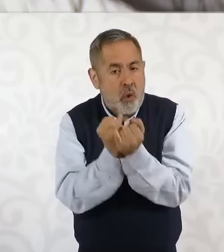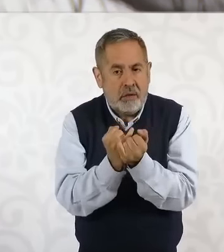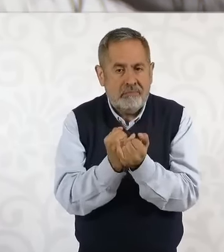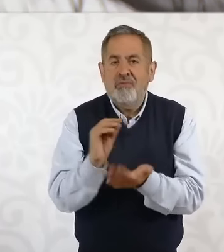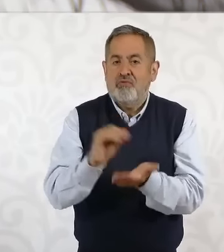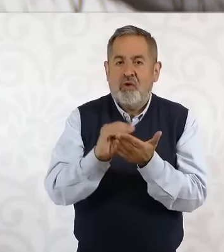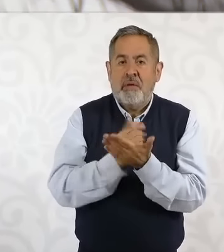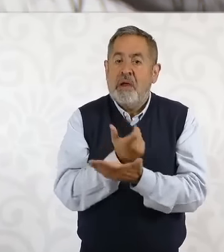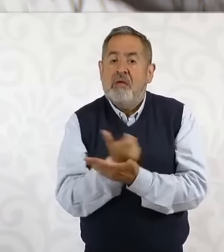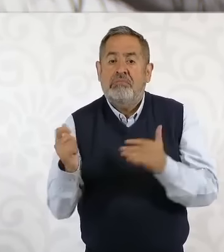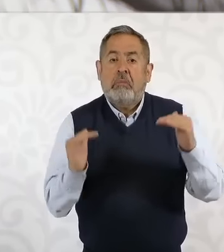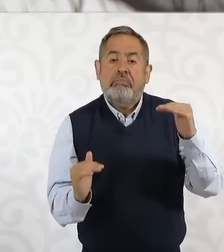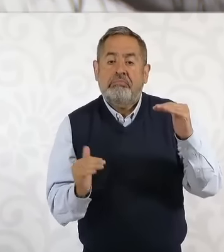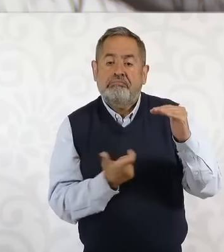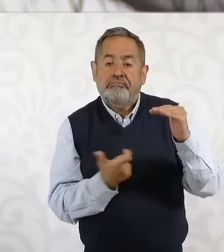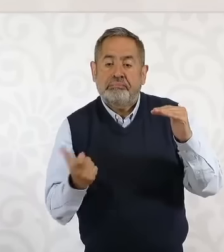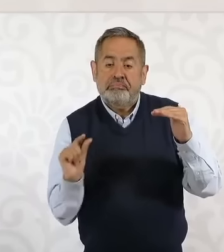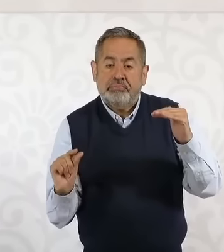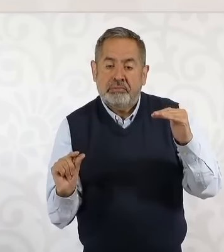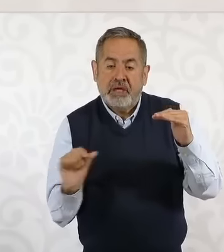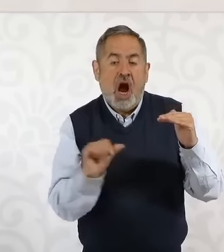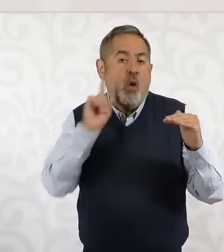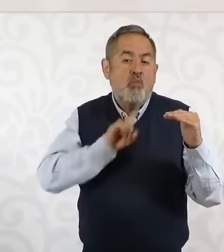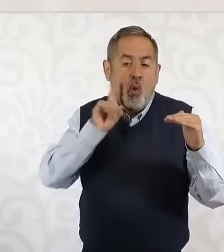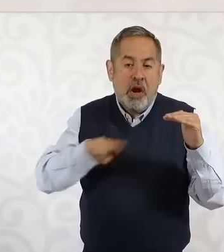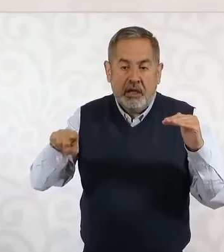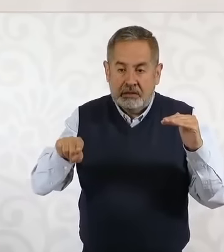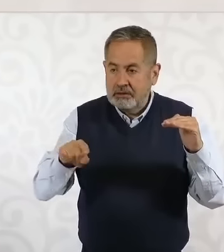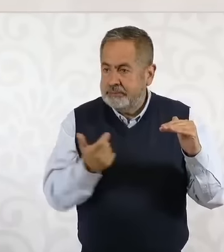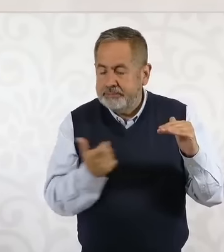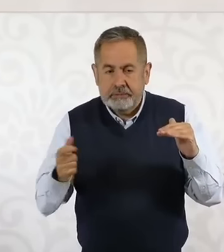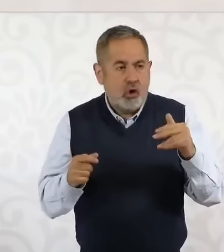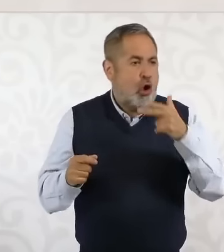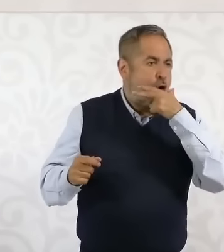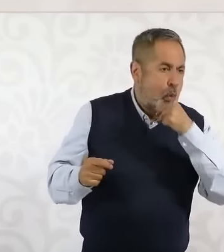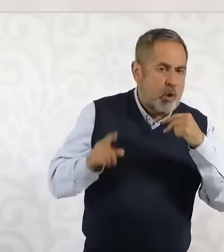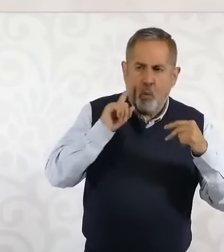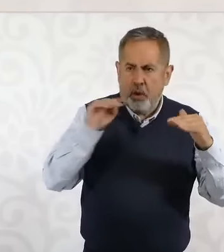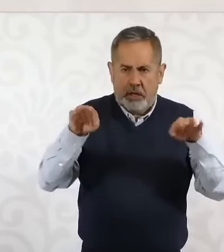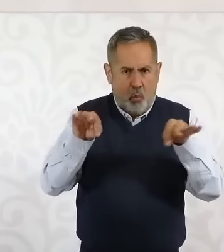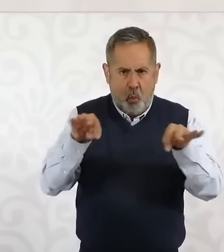importante, es decir, que mujeres que realizan el mismo trabajo que los hombres ganan menos,